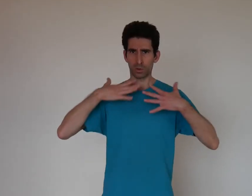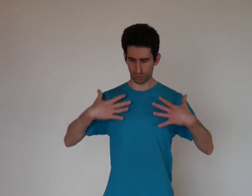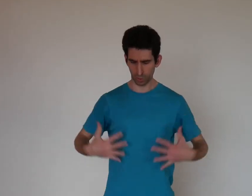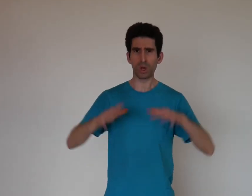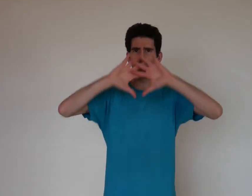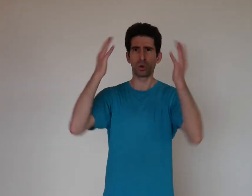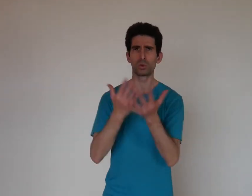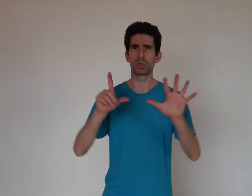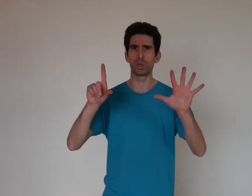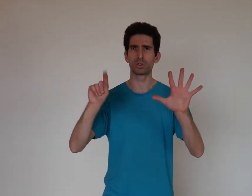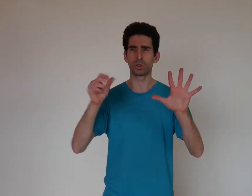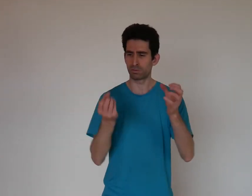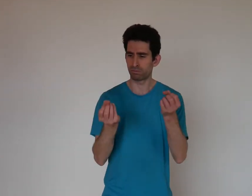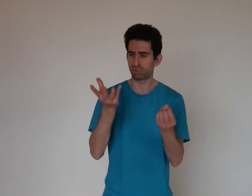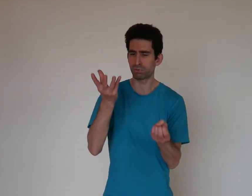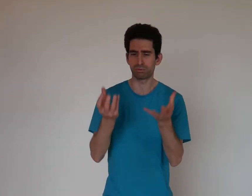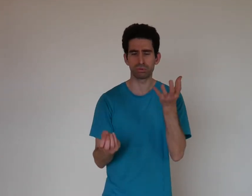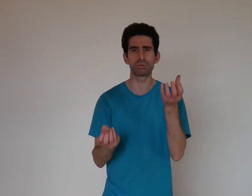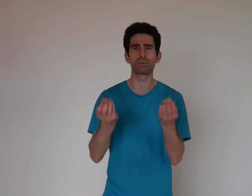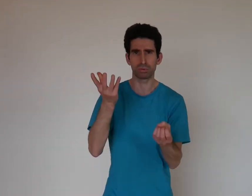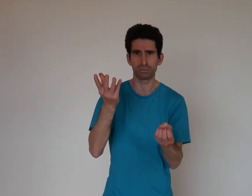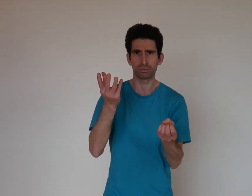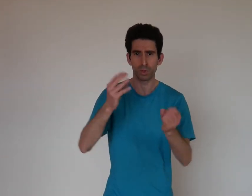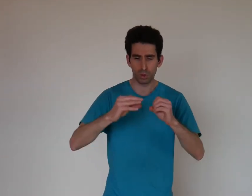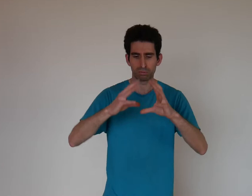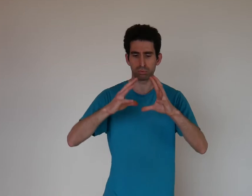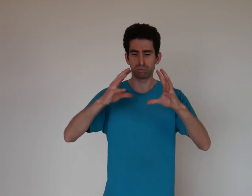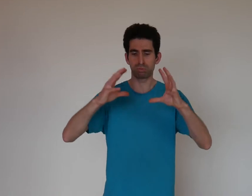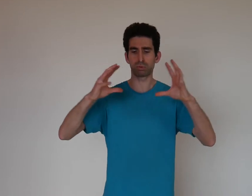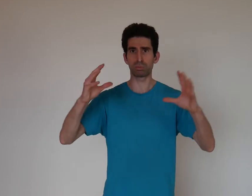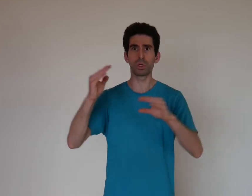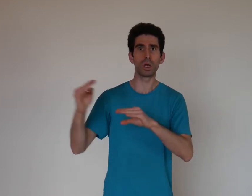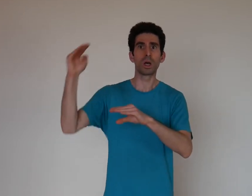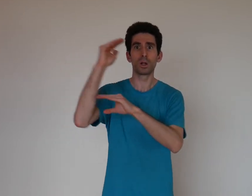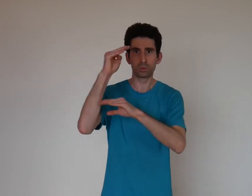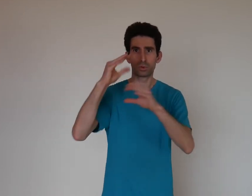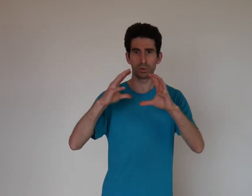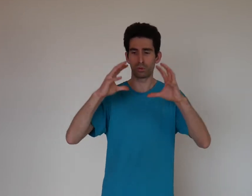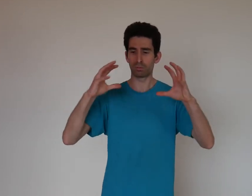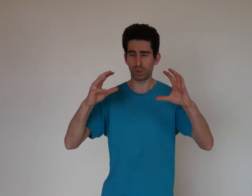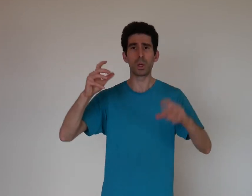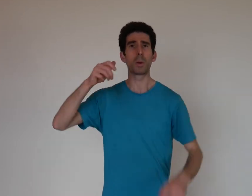Son corps contient 70 chromatophores. Une fois arrivé à l'âge adulte,